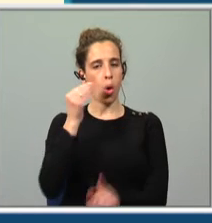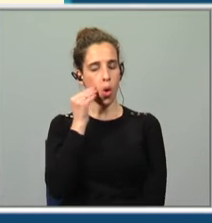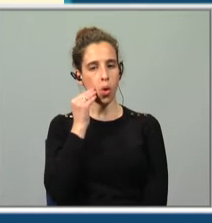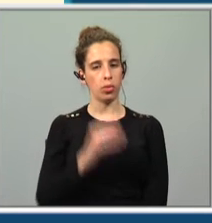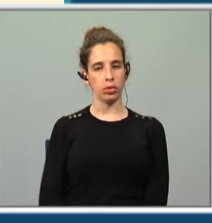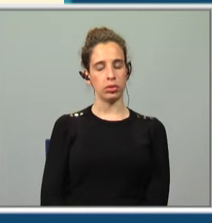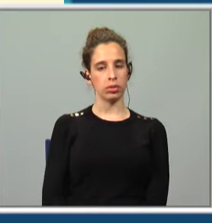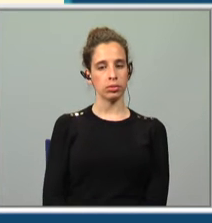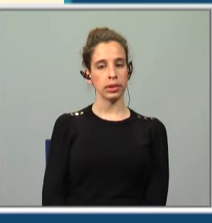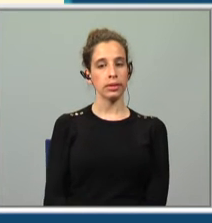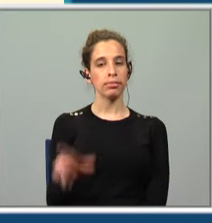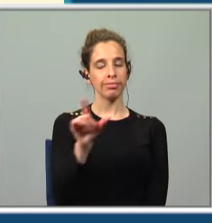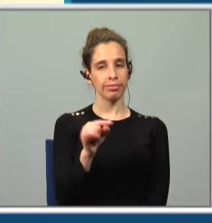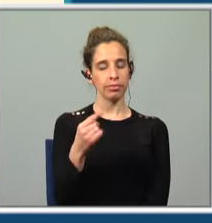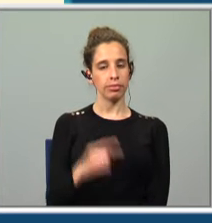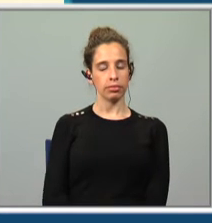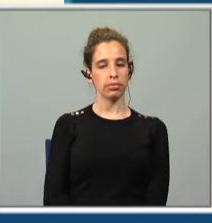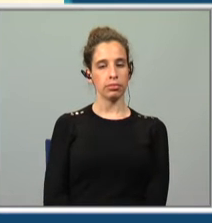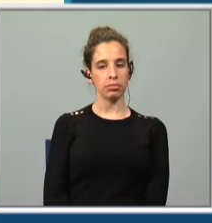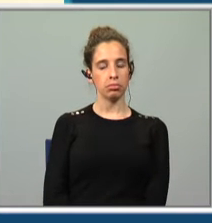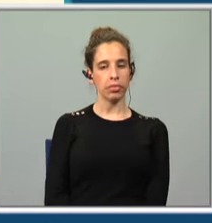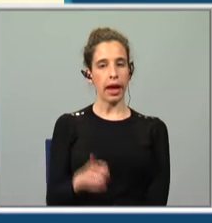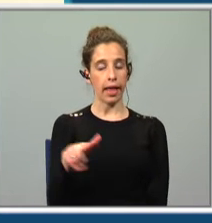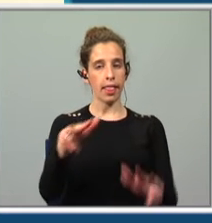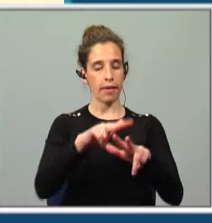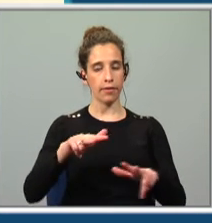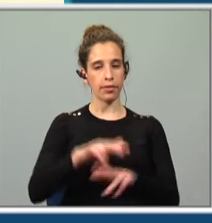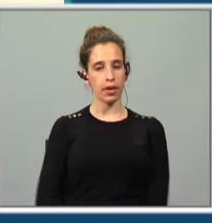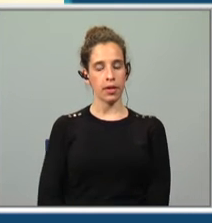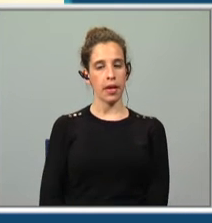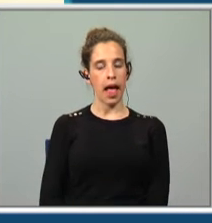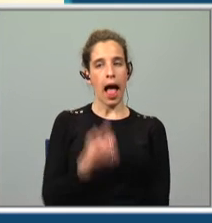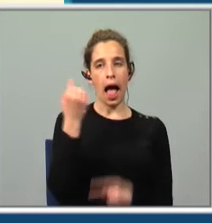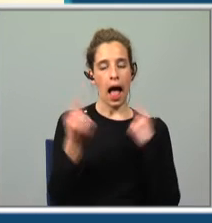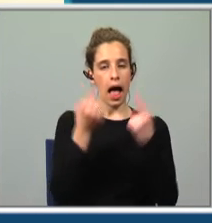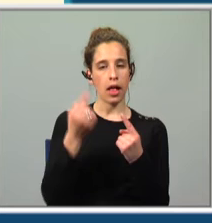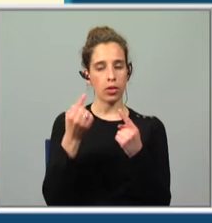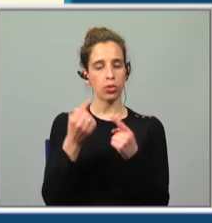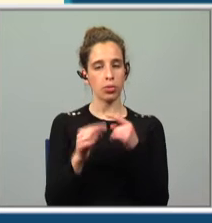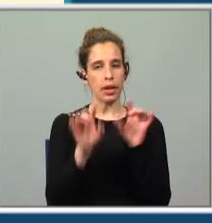e também tínhamos aquele pequeno vídeo número em algumas das Pistas 我們也有那個小視頻一些軌道上的數字